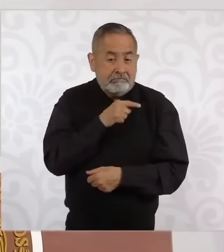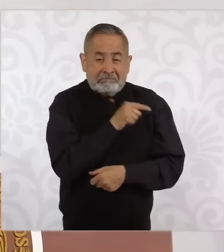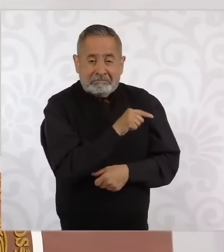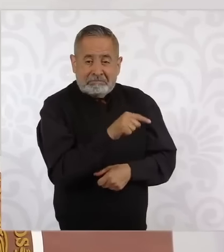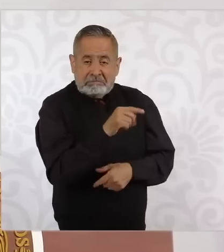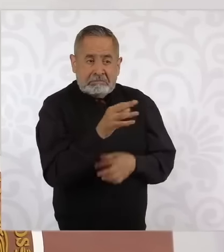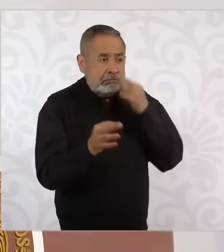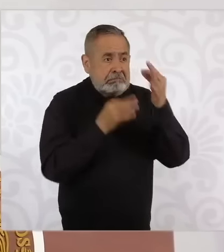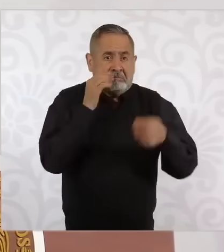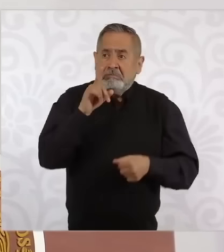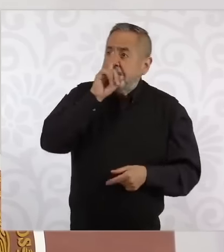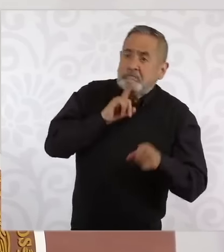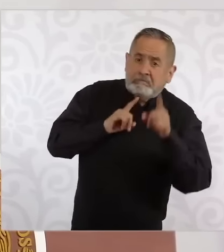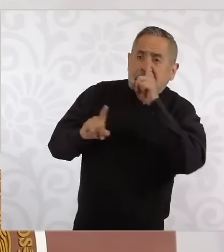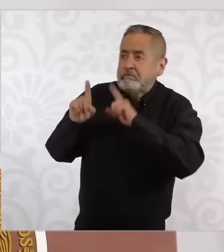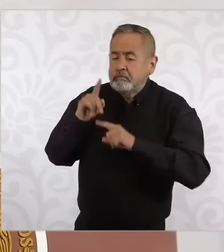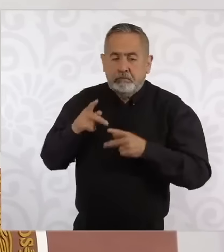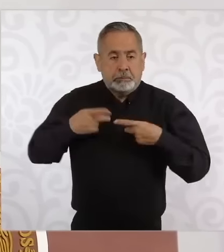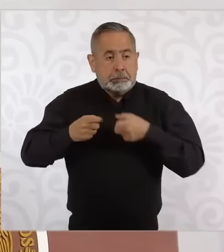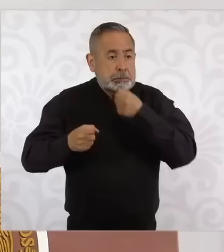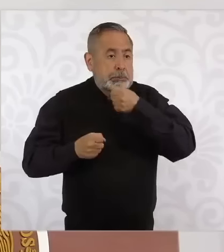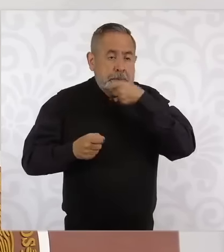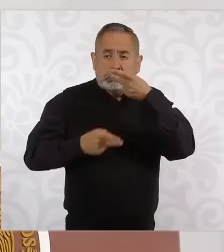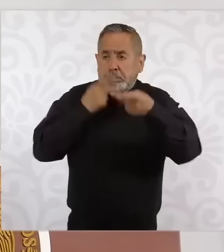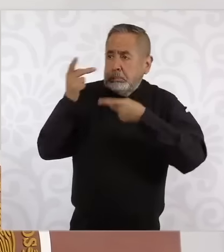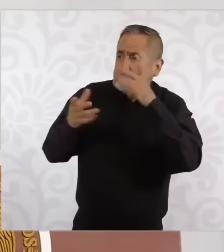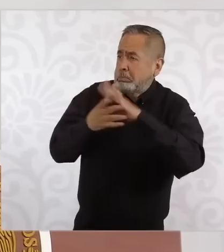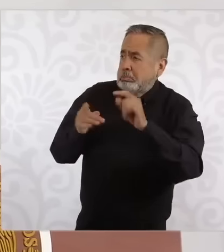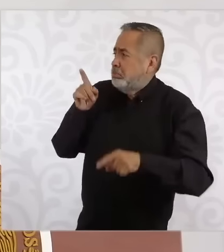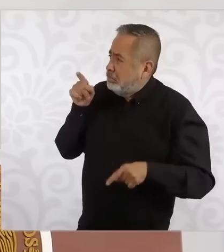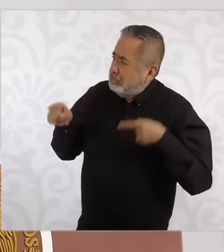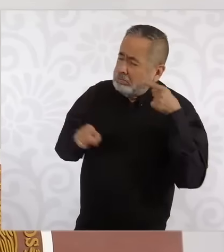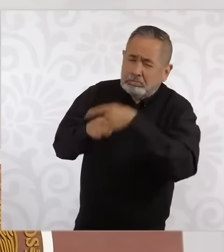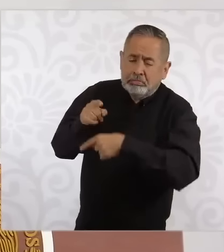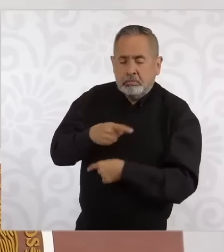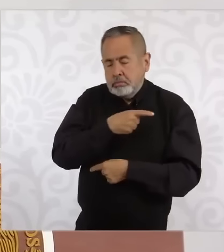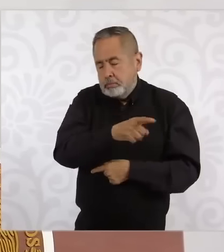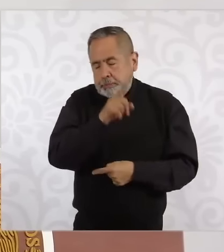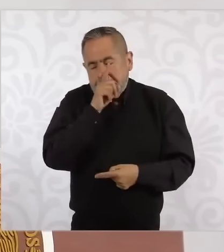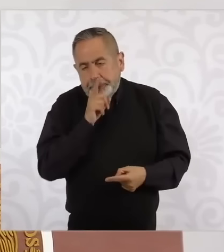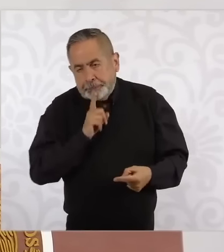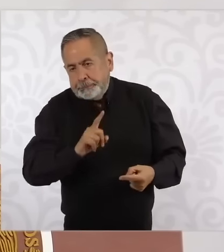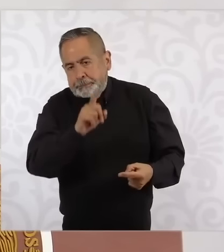de información, comentaristas y usuarios de redes sociales. Con falsedades quisieron impedir que los